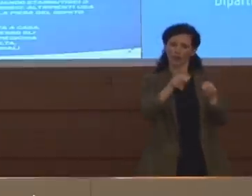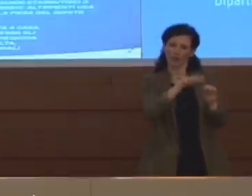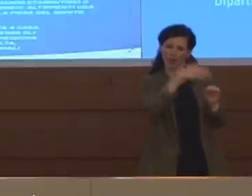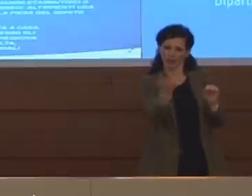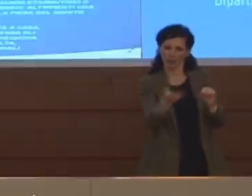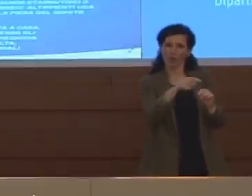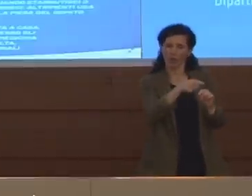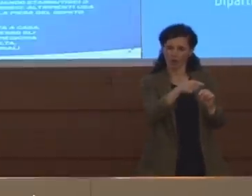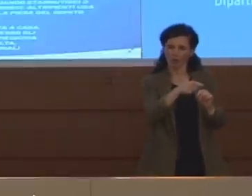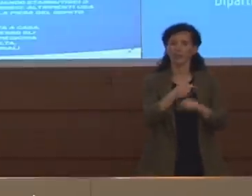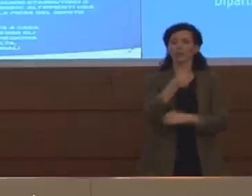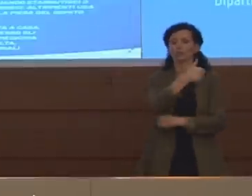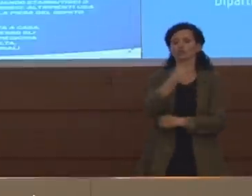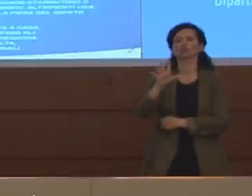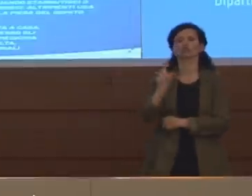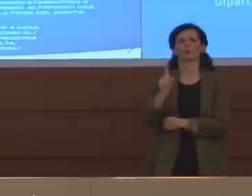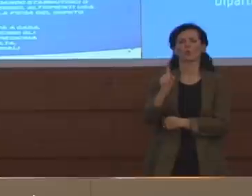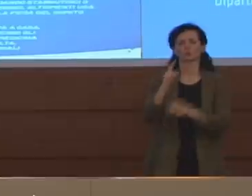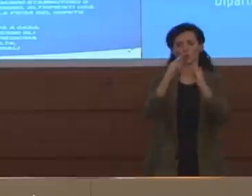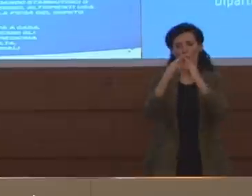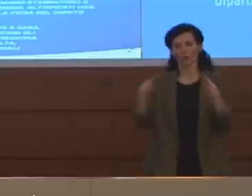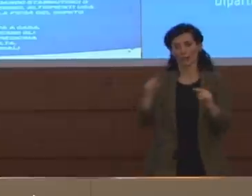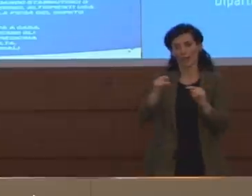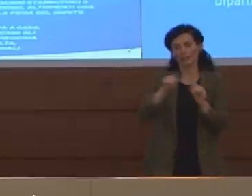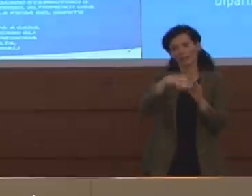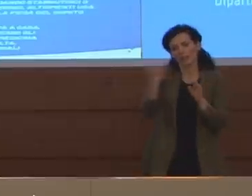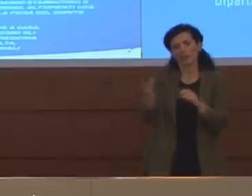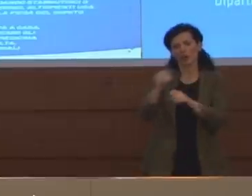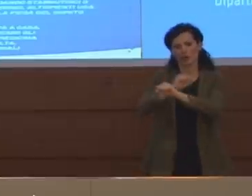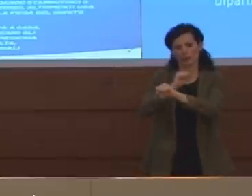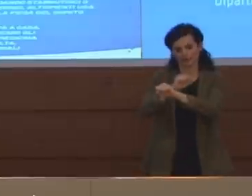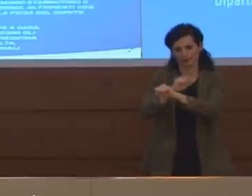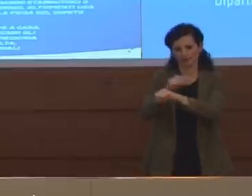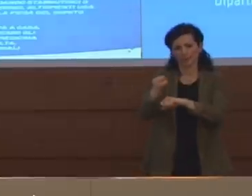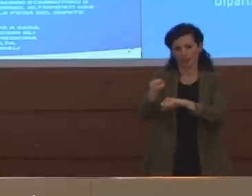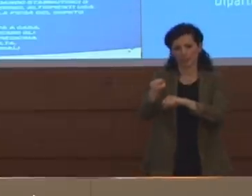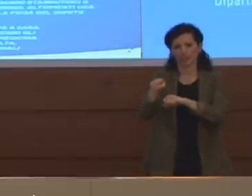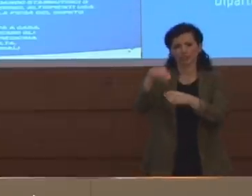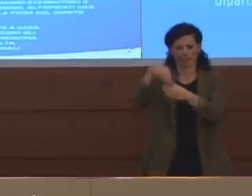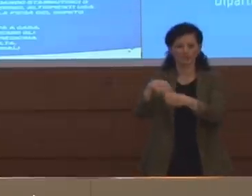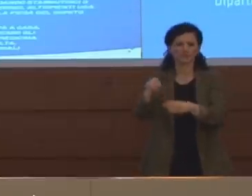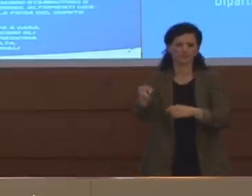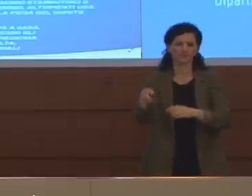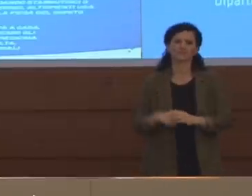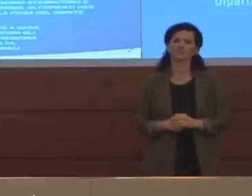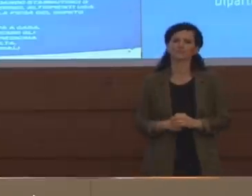sanitarie e 151 sono le tende di pre-triage negli istituti penitenziari.